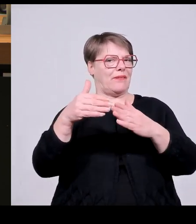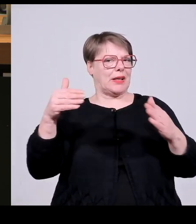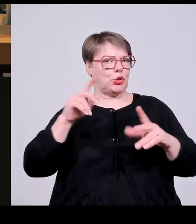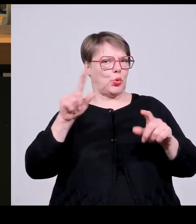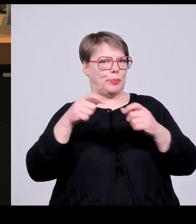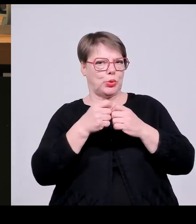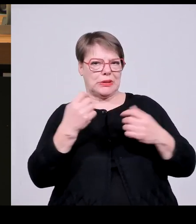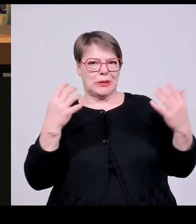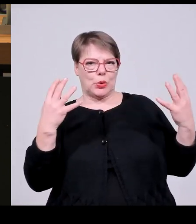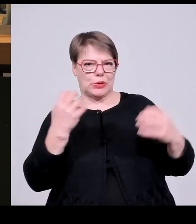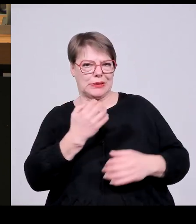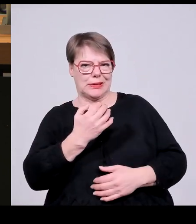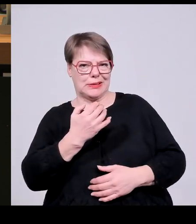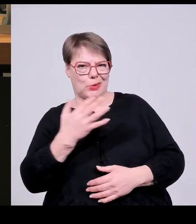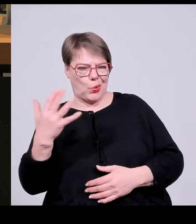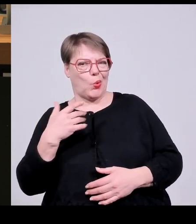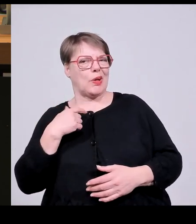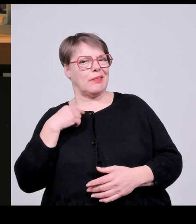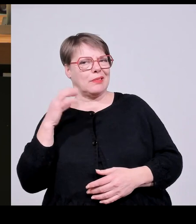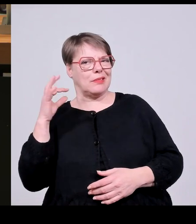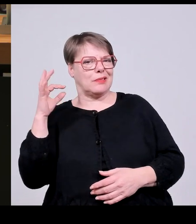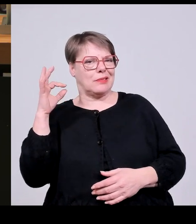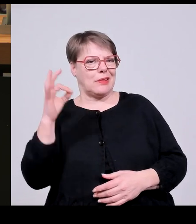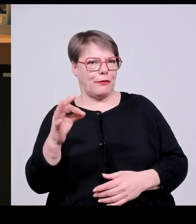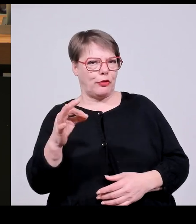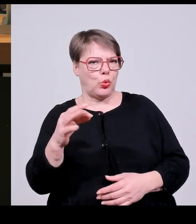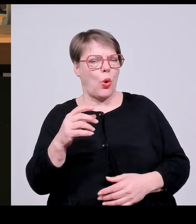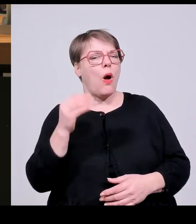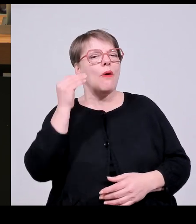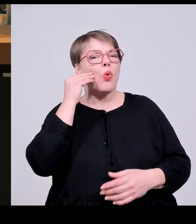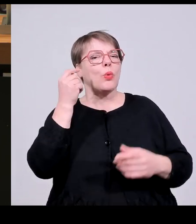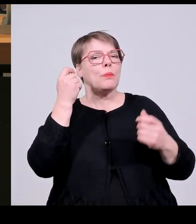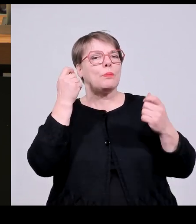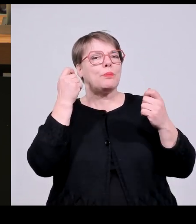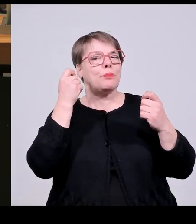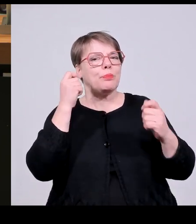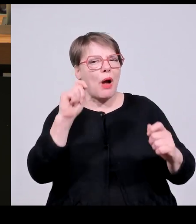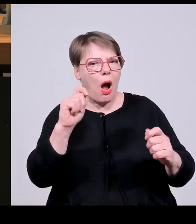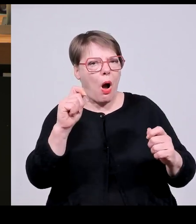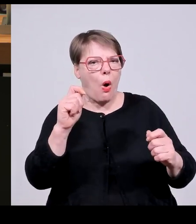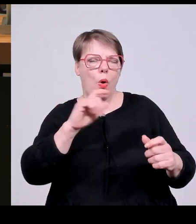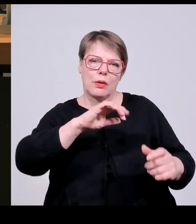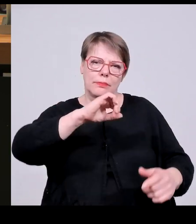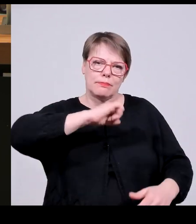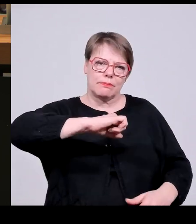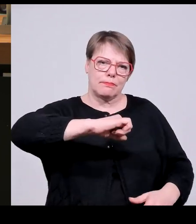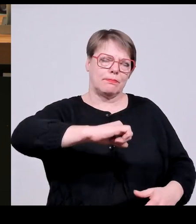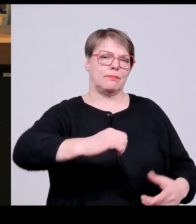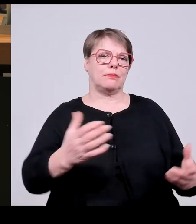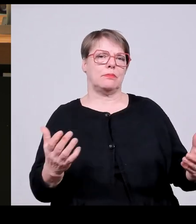Wenn man uns mal angucken und Sie haben verschiedene Werkzeuge als FDP in Ihrem Antrag angesprochen, muss man mal angucken.